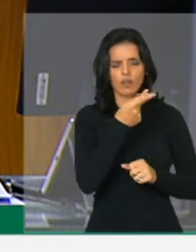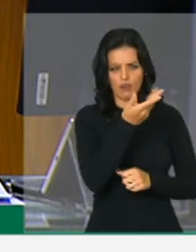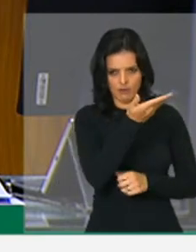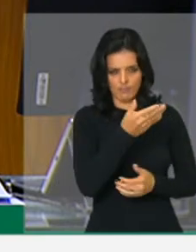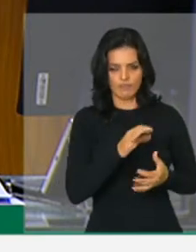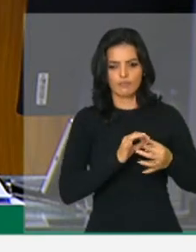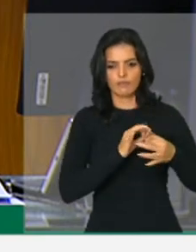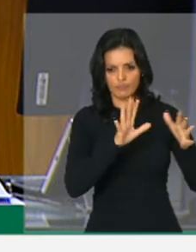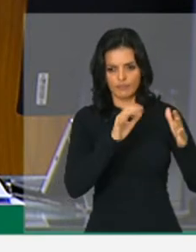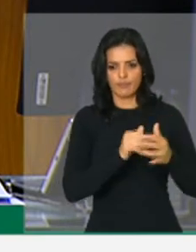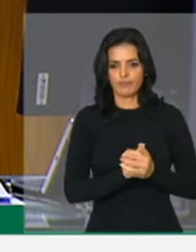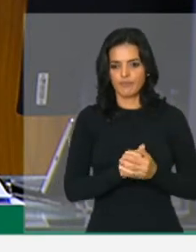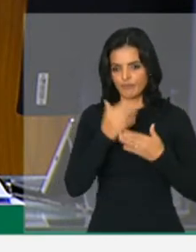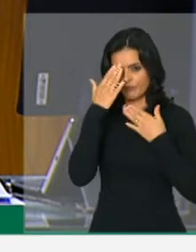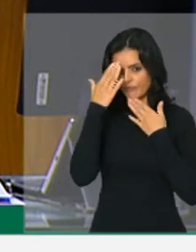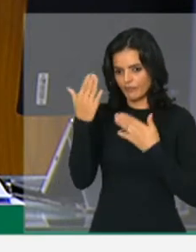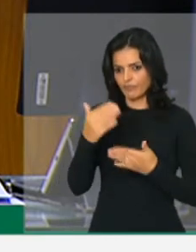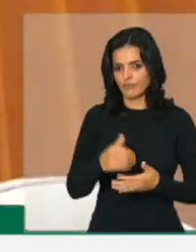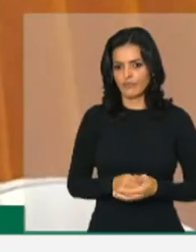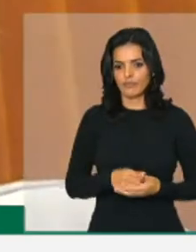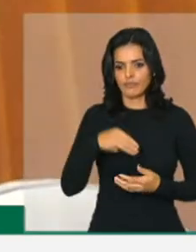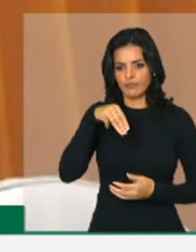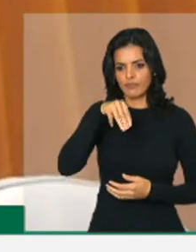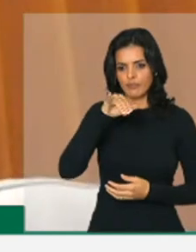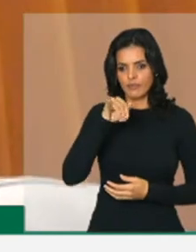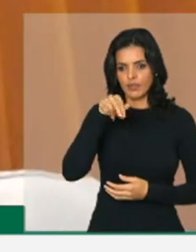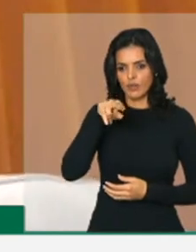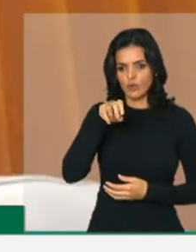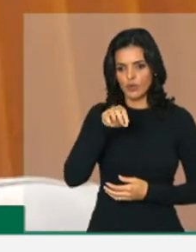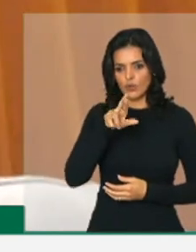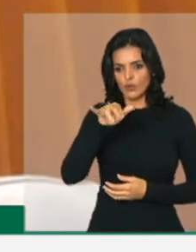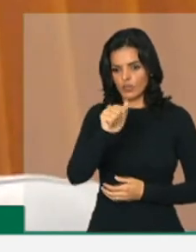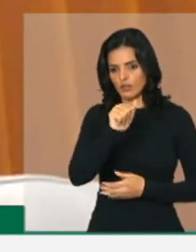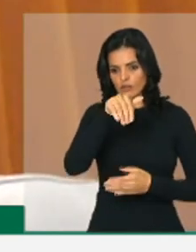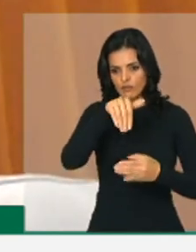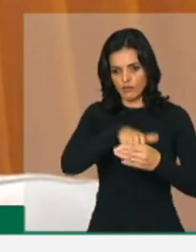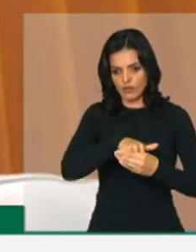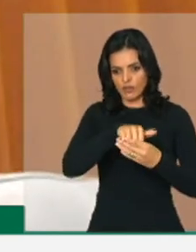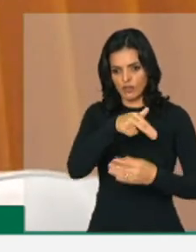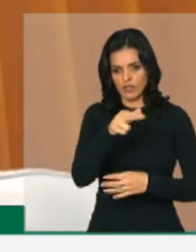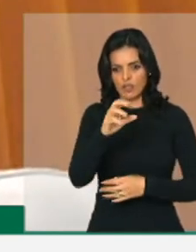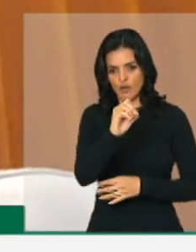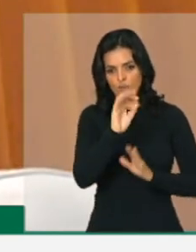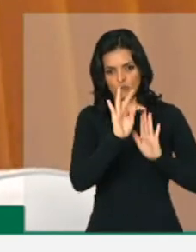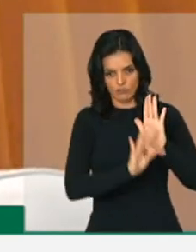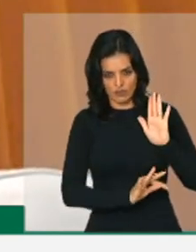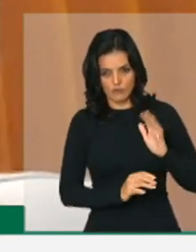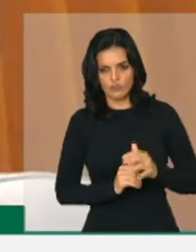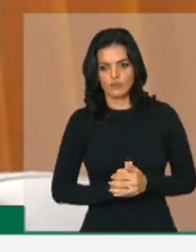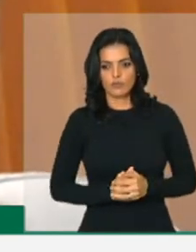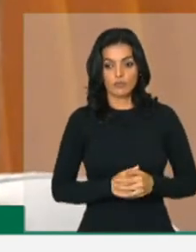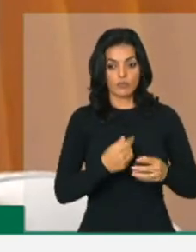APRESENTADO PELO PSL PORQUE... NO TEXTO FOI INTRODUZIDO UM REDUTOR PARA A BASE DE CÁLCULO TRIBUTÁRIO. OU SEJA,